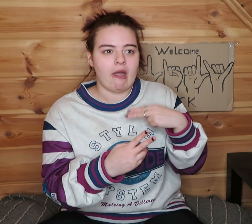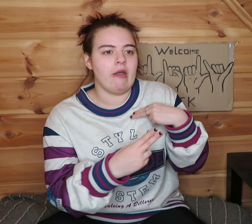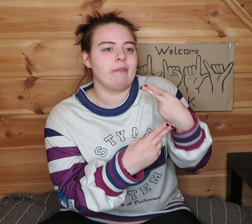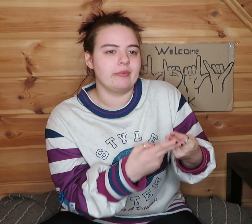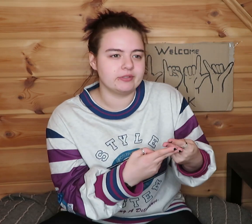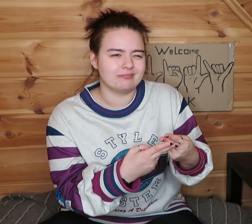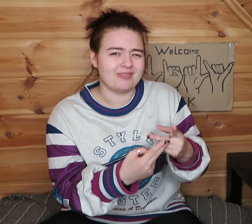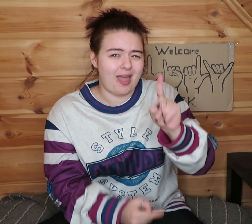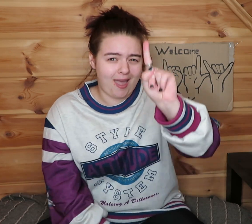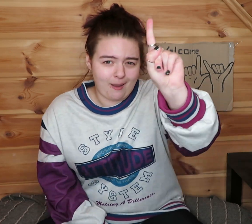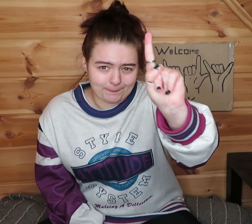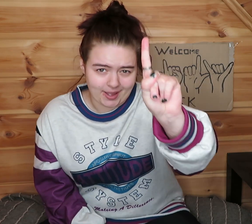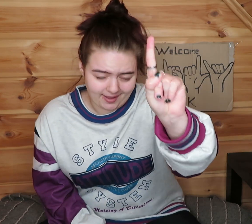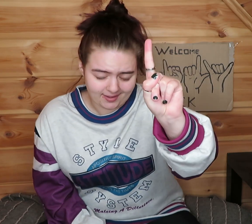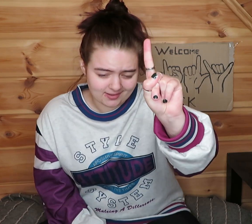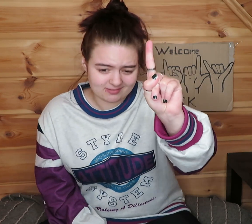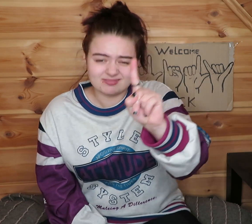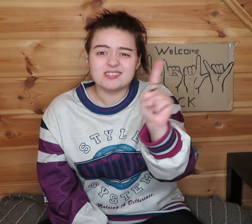Und sie müssen sich anpassen. ABER